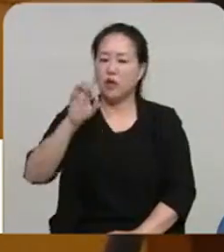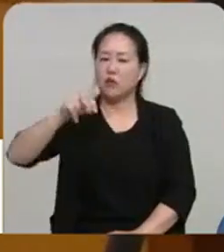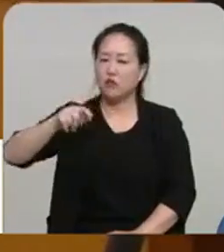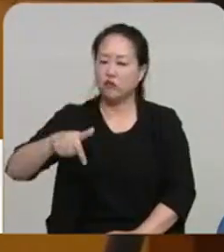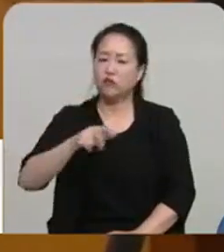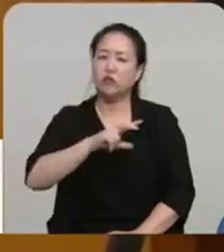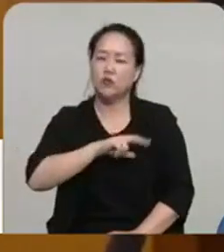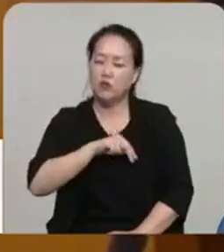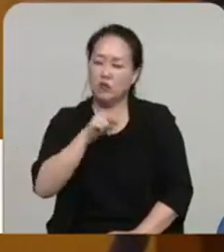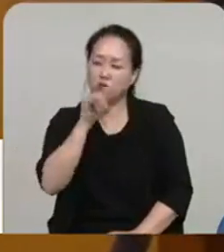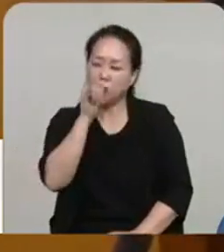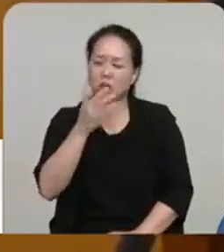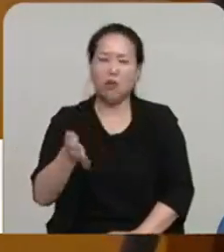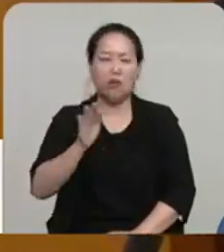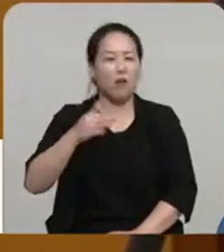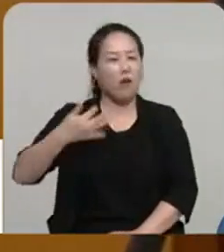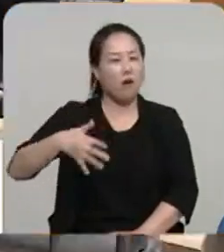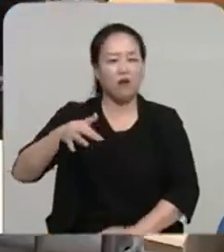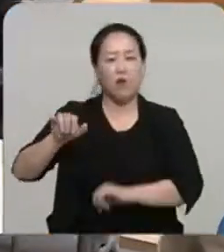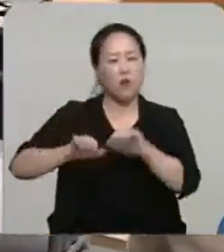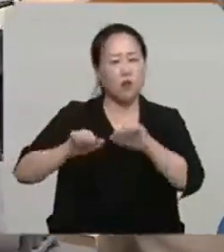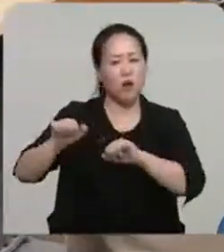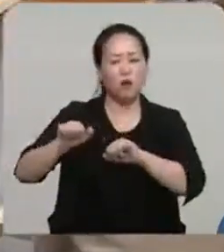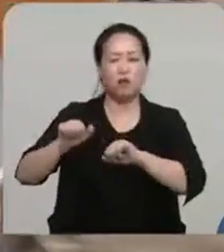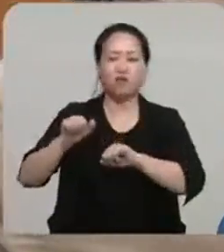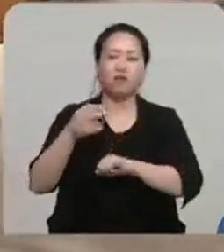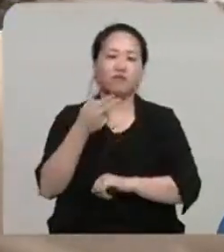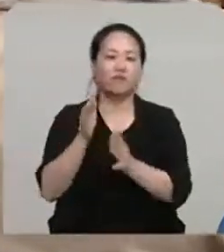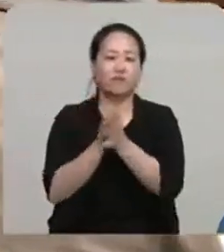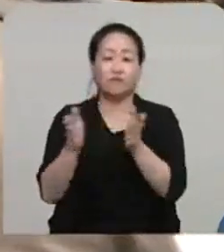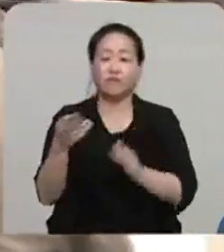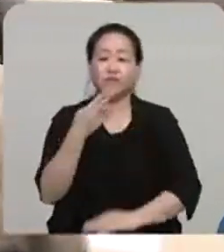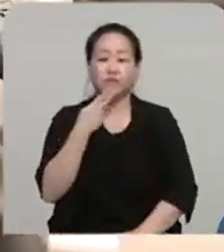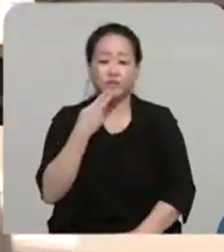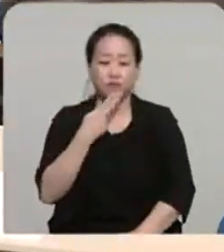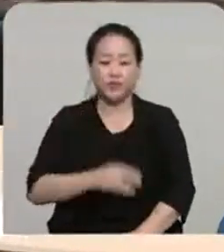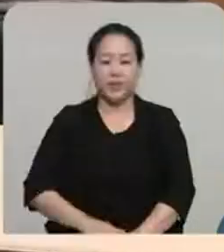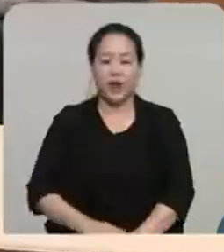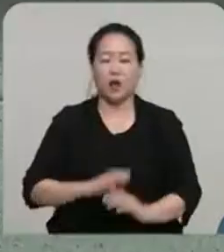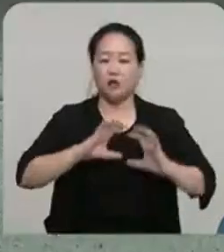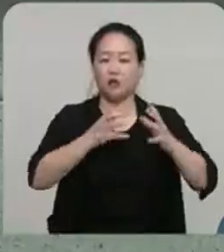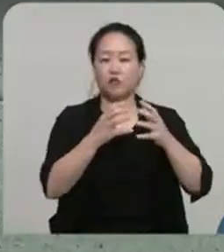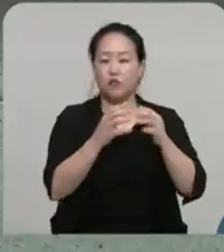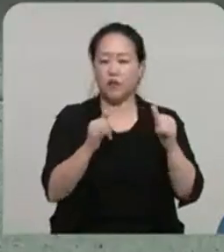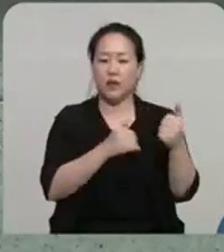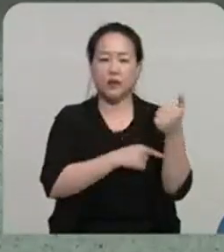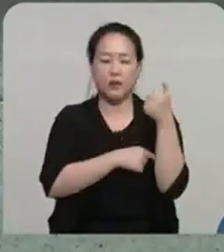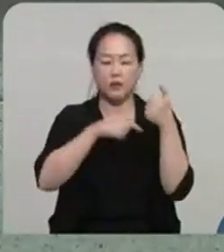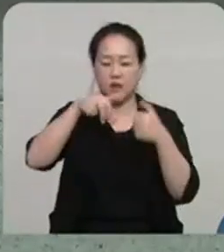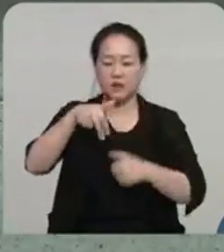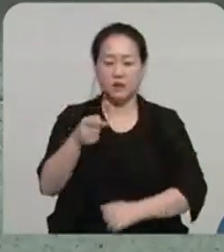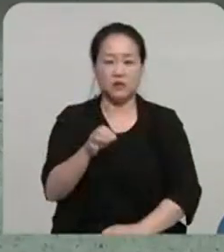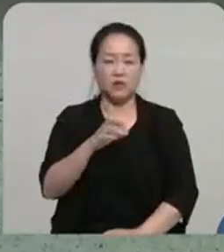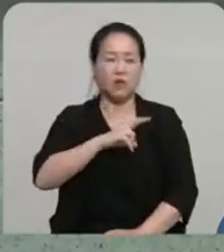별다른 움직임이 없습니다. 국민의힘에선 정운천 비례 의원 이 일찌감치 전주을 출마를 공식